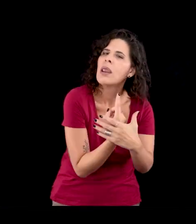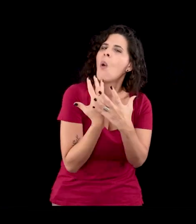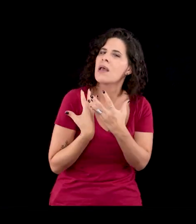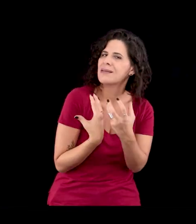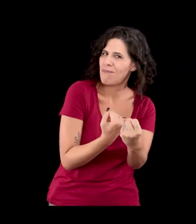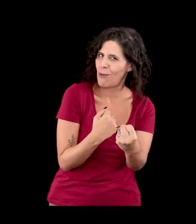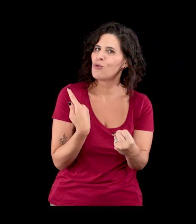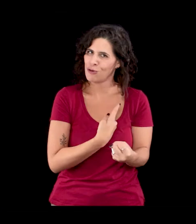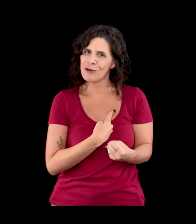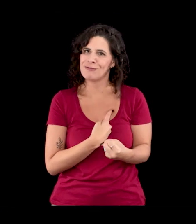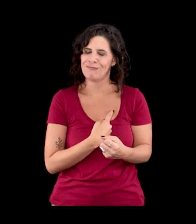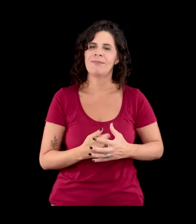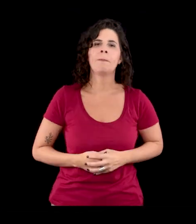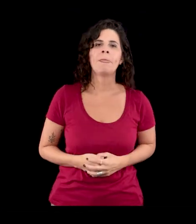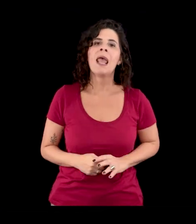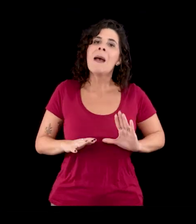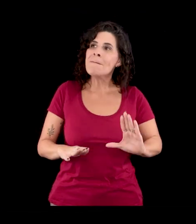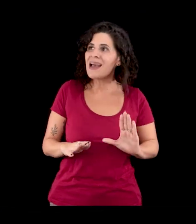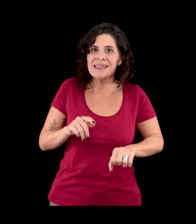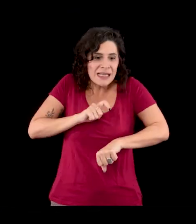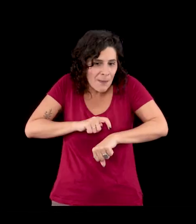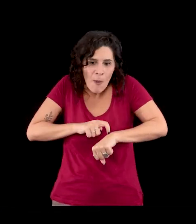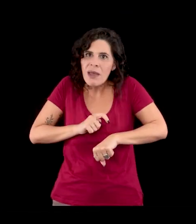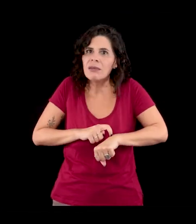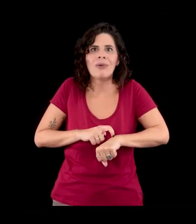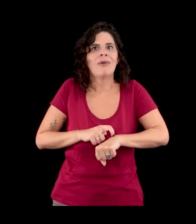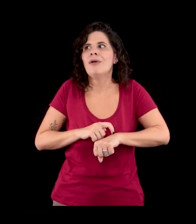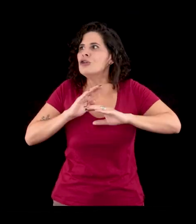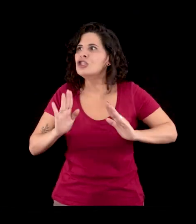mas nessa altura já tínhamos muitos artistas